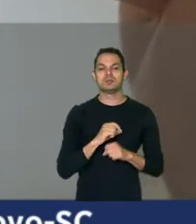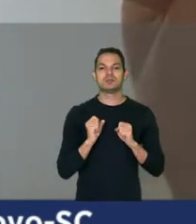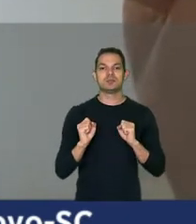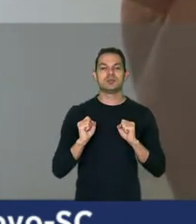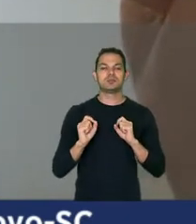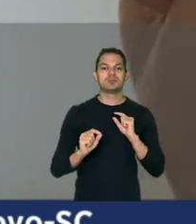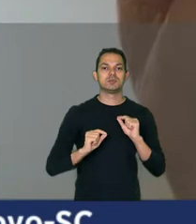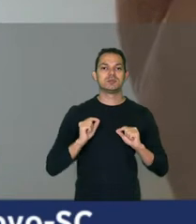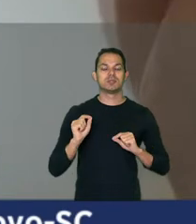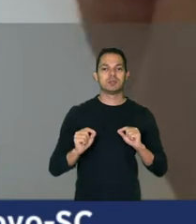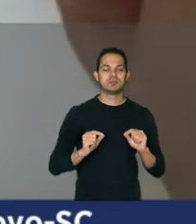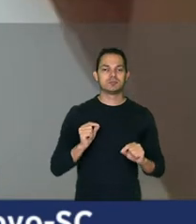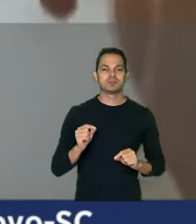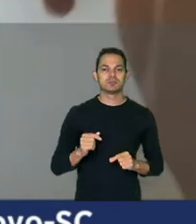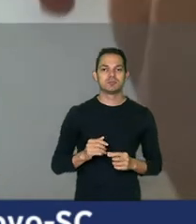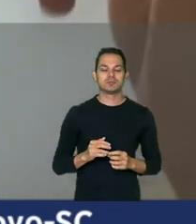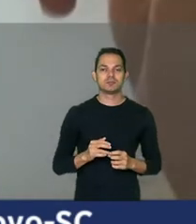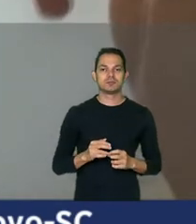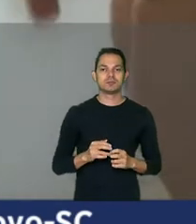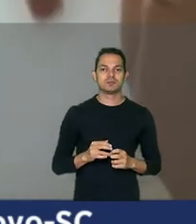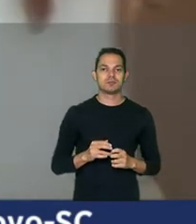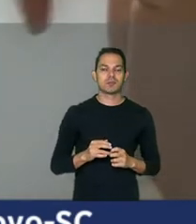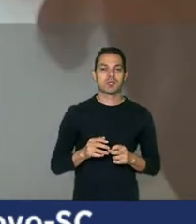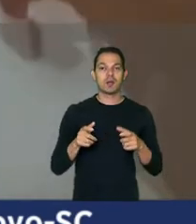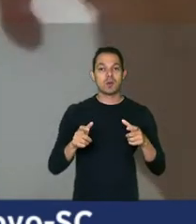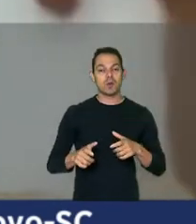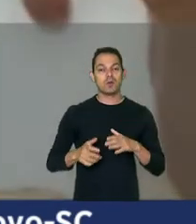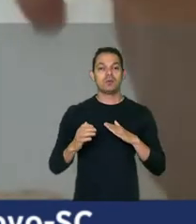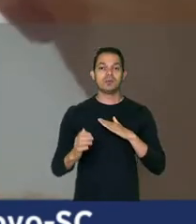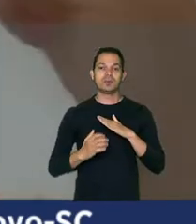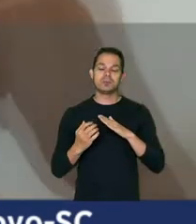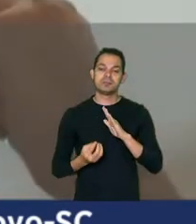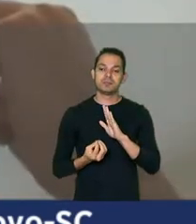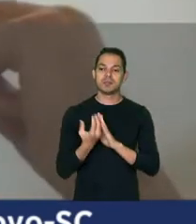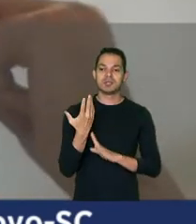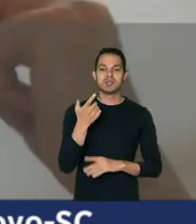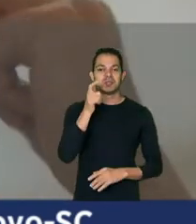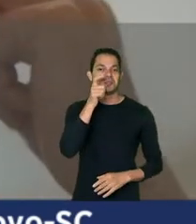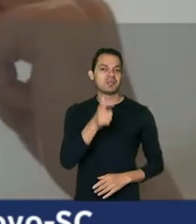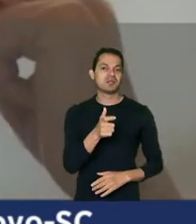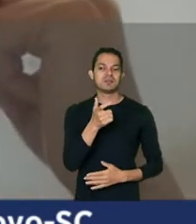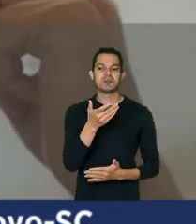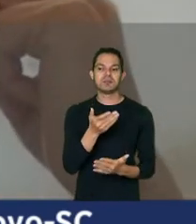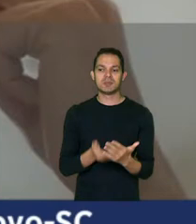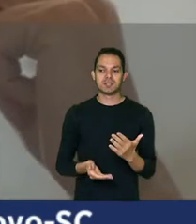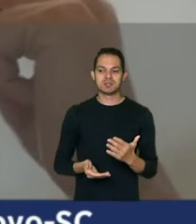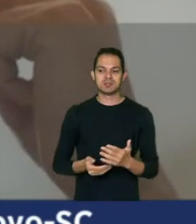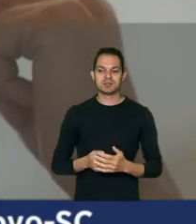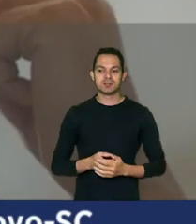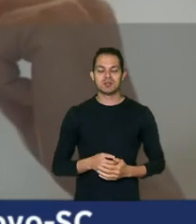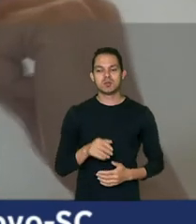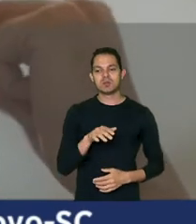PRECISAR DE UMA LICENÇA ESPECÍFICA ÉQUELE EMPREENDIMENTO. EVIDENTEMENTE NÓS PODERMOS TER UM EMPREENDIMENTO QUE PERCA O